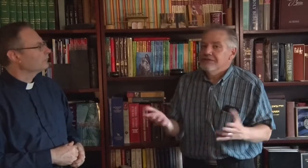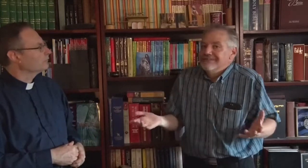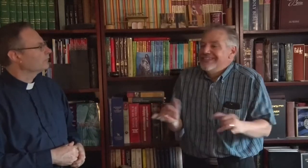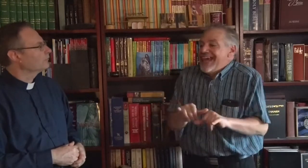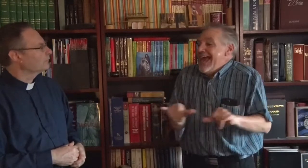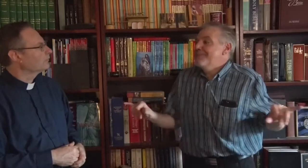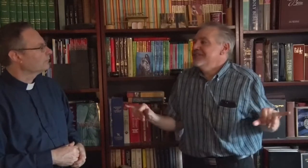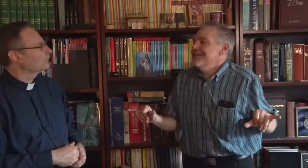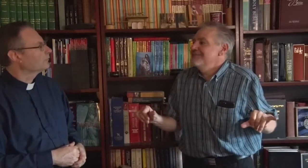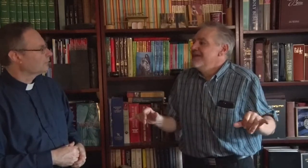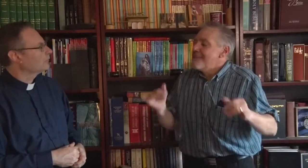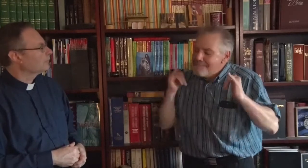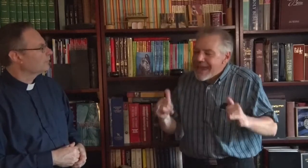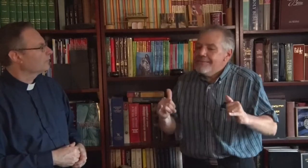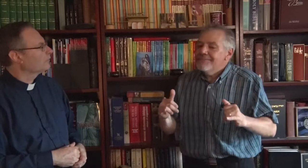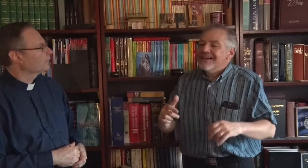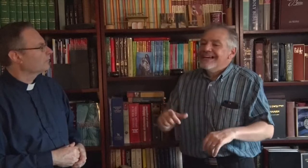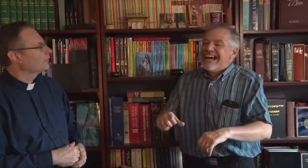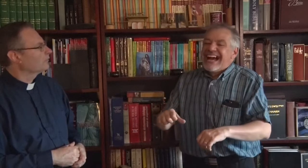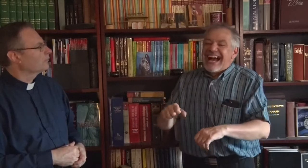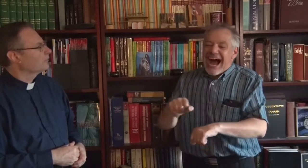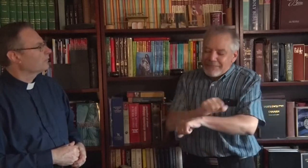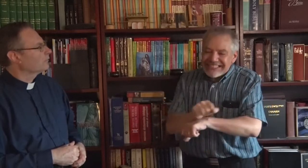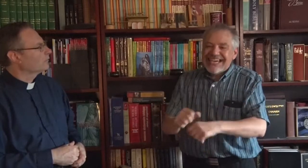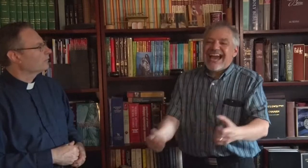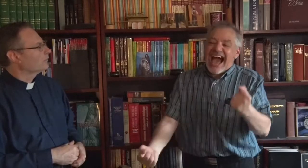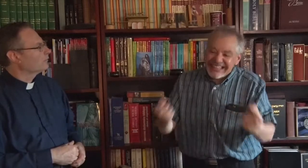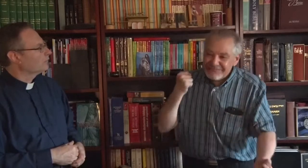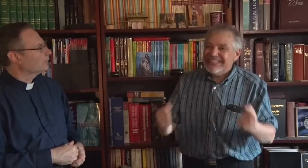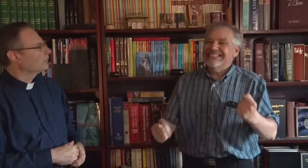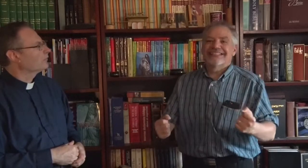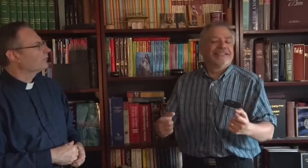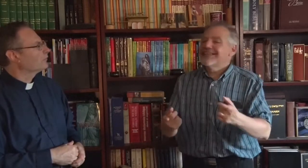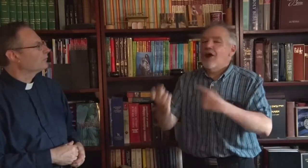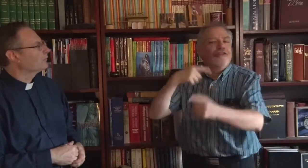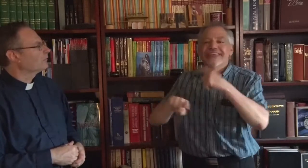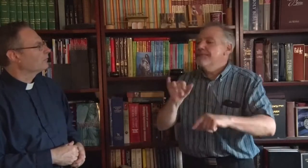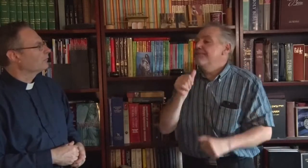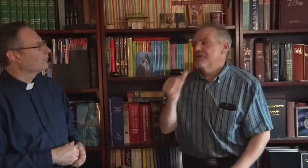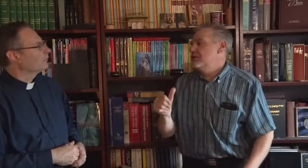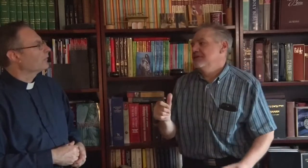C’était impossible. Même en pratiquant les exercices… ça revient pas.